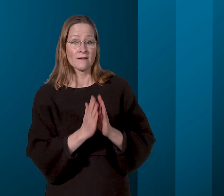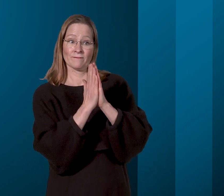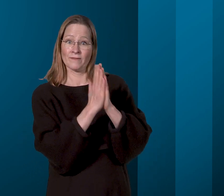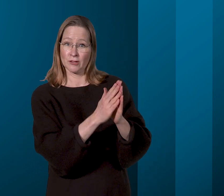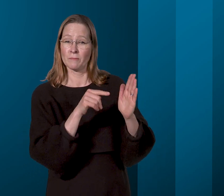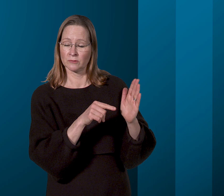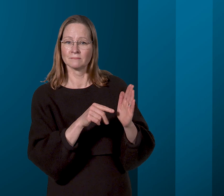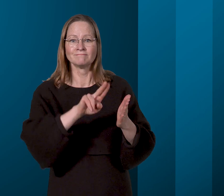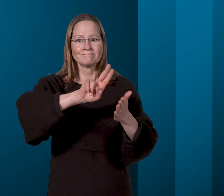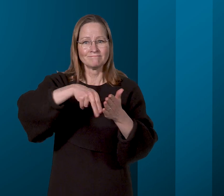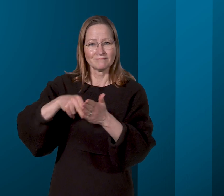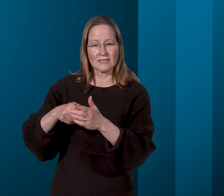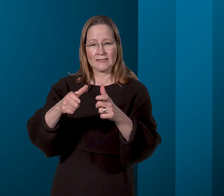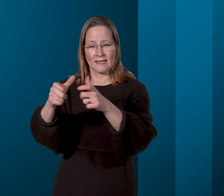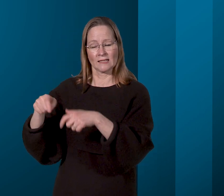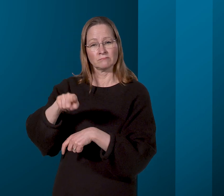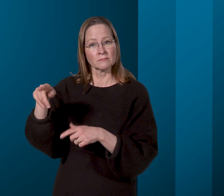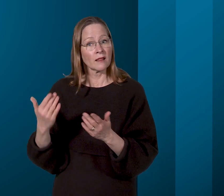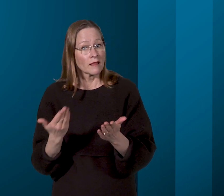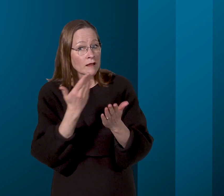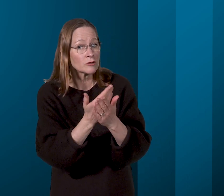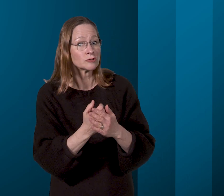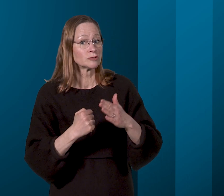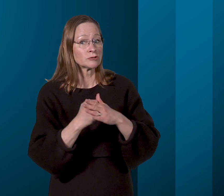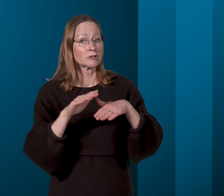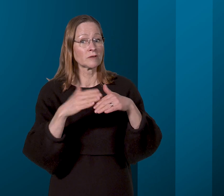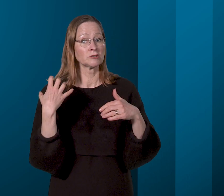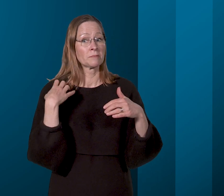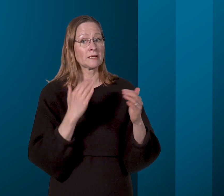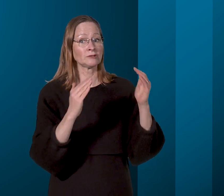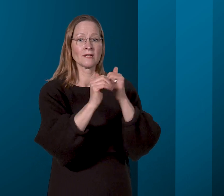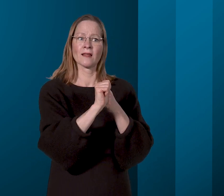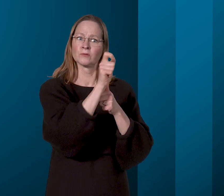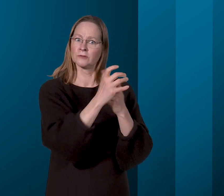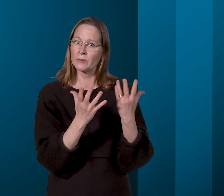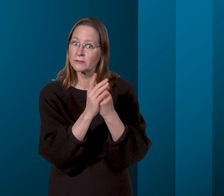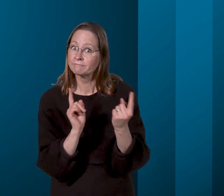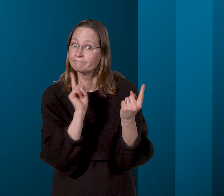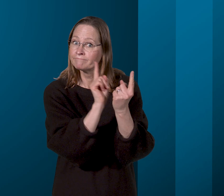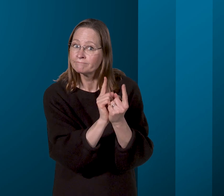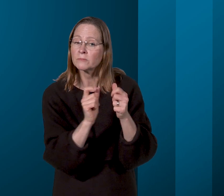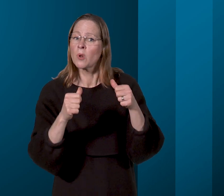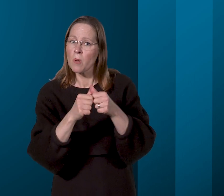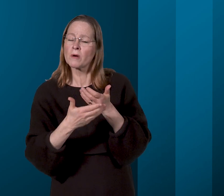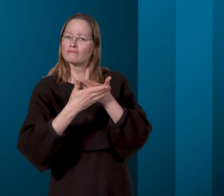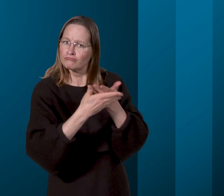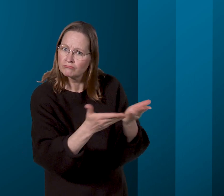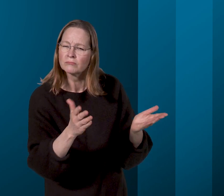Vetoomuksessa allekirjoittaneet järjestöt ehdottavat tapaamista - sosiaali- ja terveysministeriön edustajien kanssa ja lupaavat tarjota -